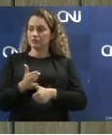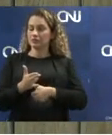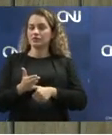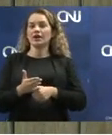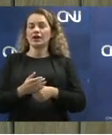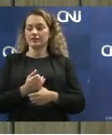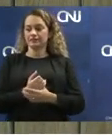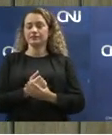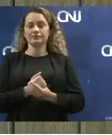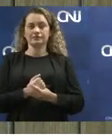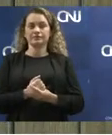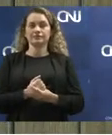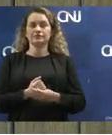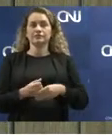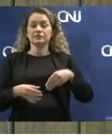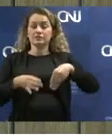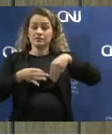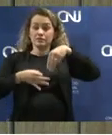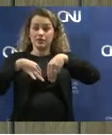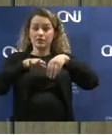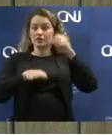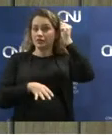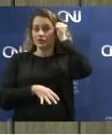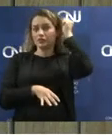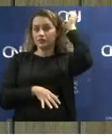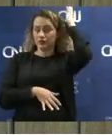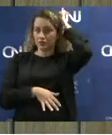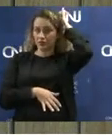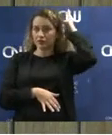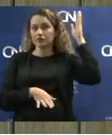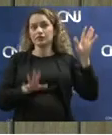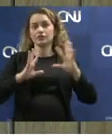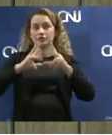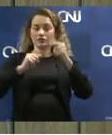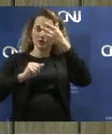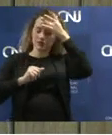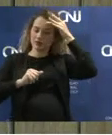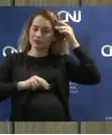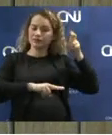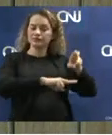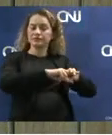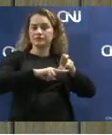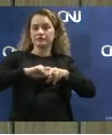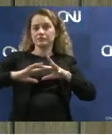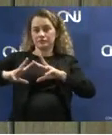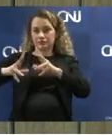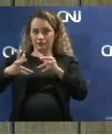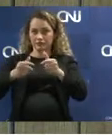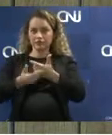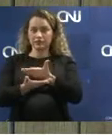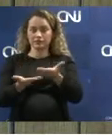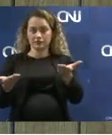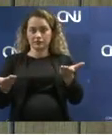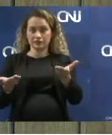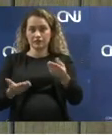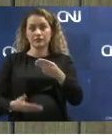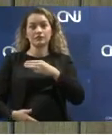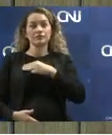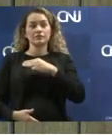Ministro Luiz Fux, e suas Excelências, as senhoras e senhores. Ministra de Estado da Mulher, da Família e dos Direitos Humanos,